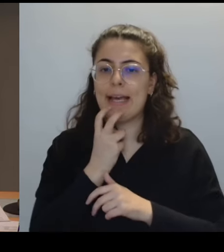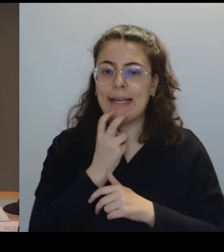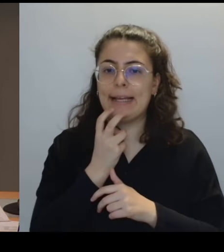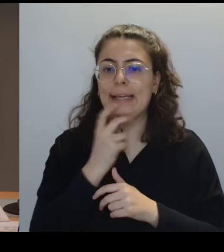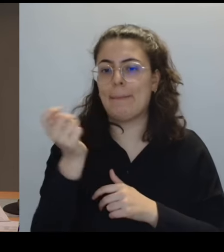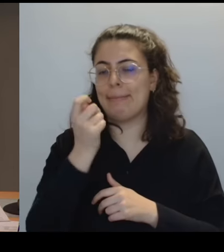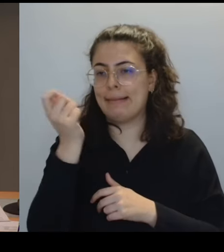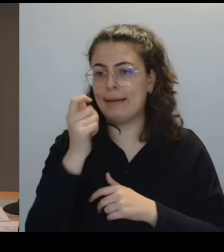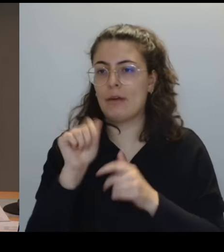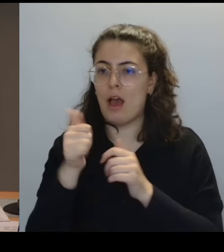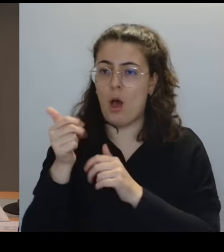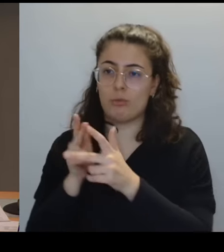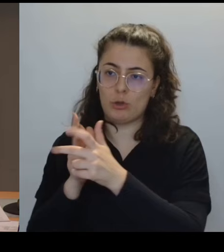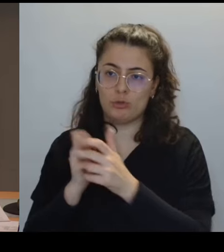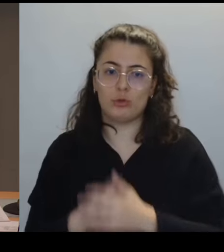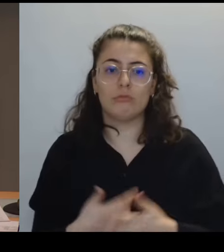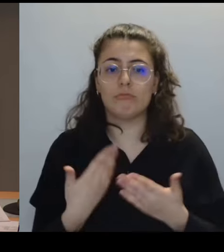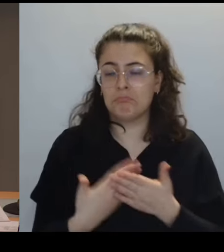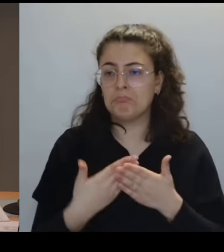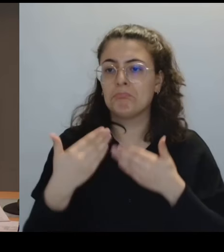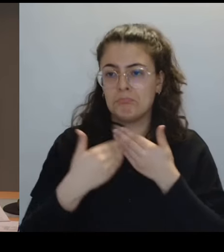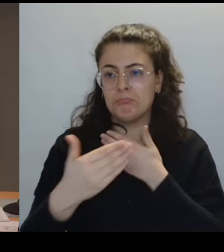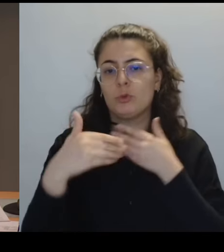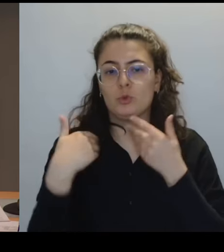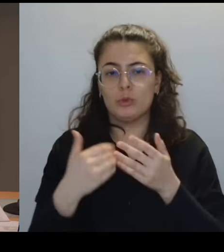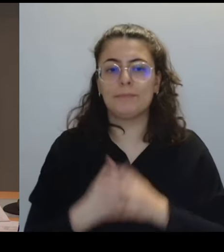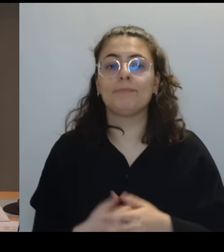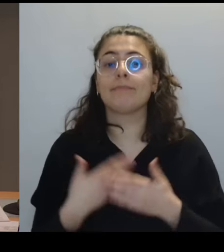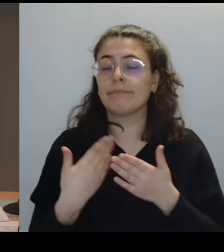hat das Haus von der vorgelegten Rechtsverordnung hiermit Kenntnis genommen.